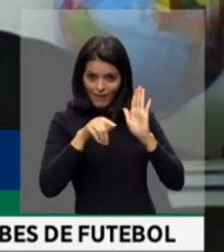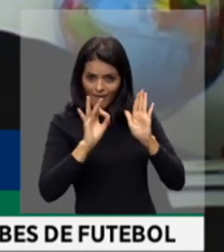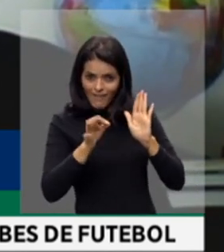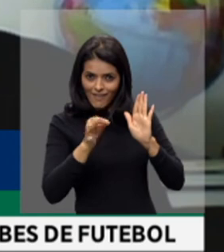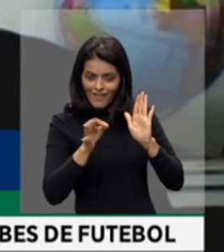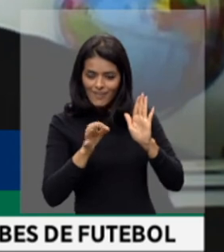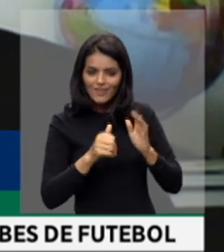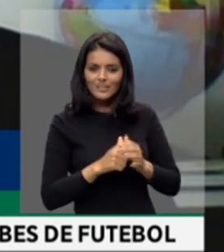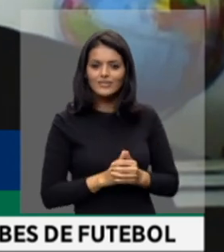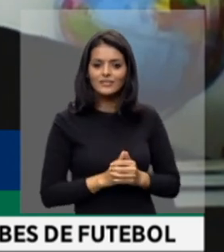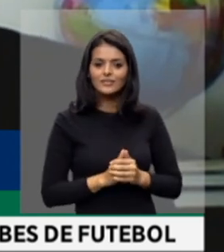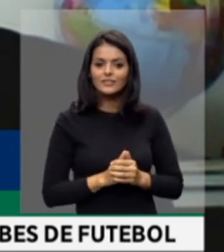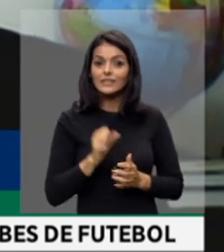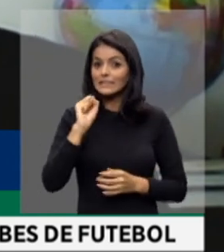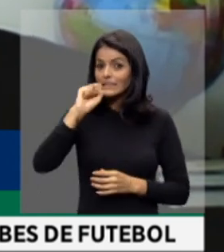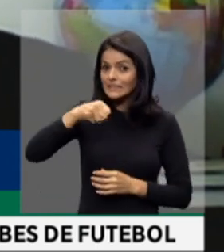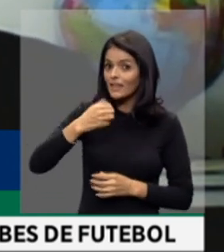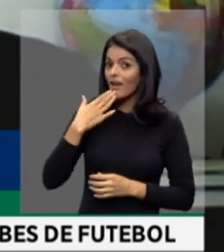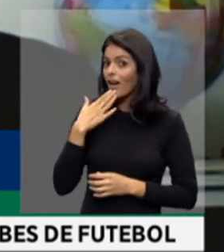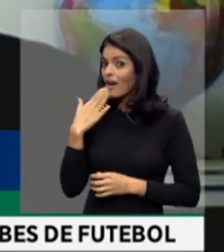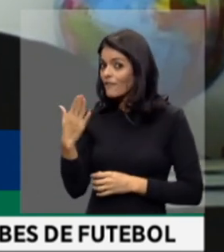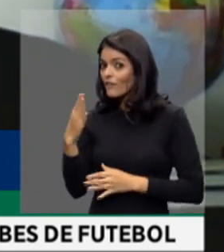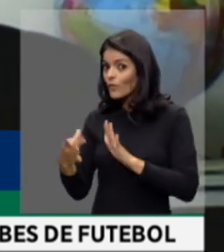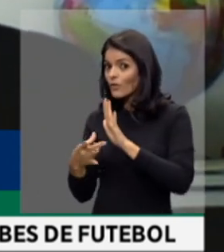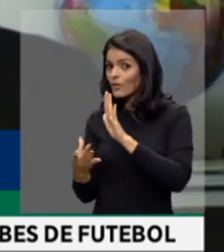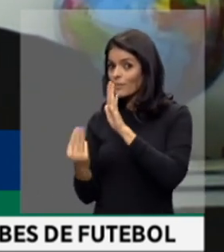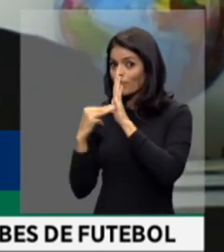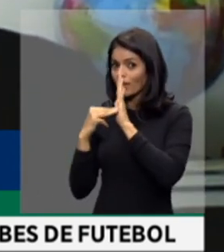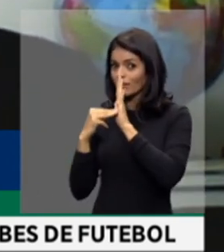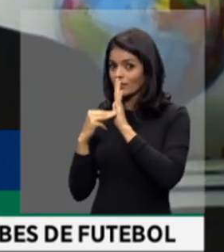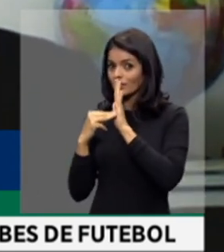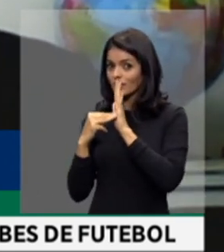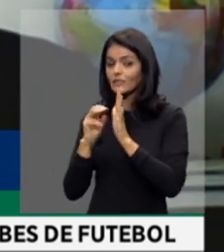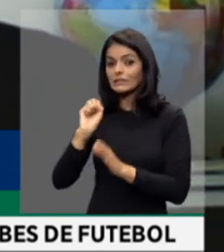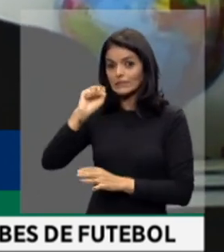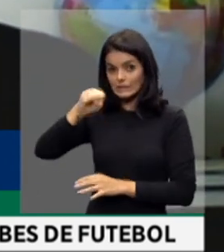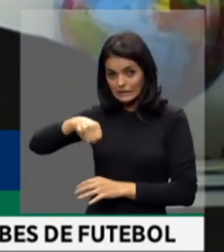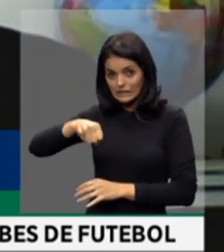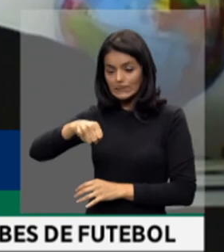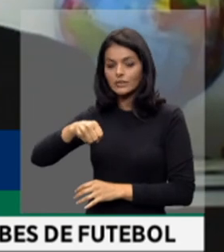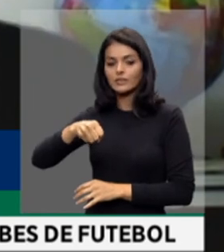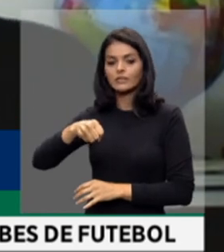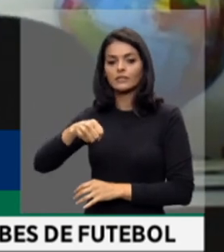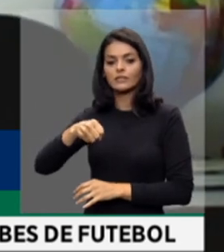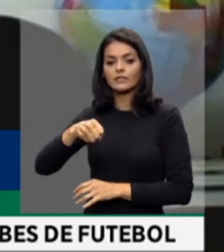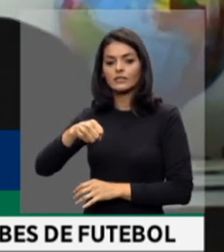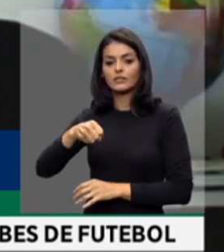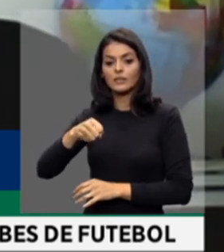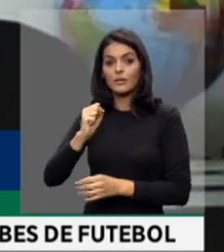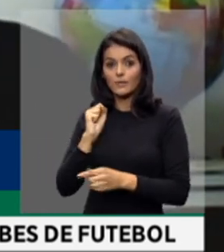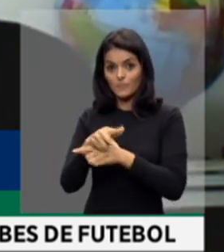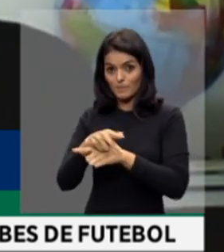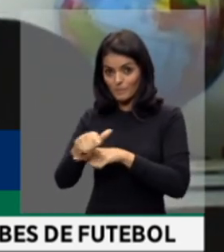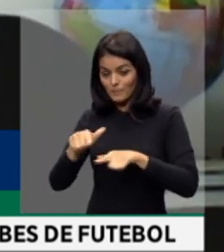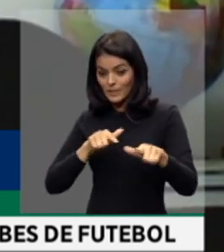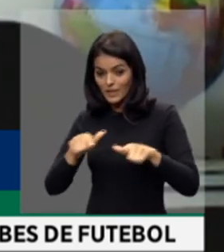ADITIVA PARA GARANTIA DE EMPREGO, PARA AS ENTIDADES QUE FORAM BENEFICIADAS QUE FOREM ADERIR AO PROJETO. [PRESIDENTE]: OBRIGADO, DEPUTADO.